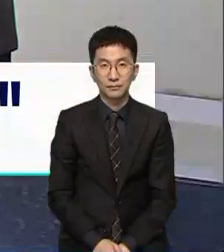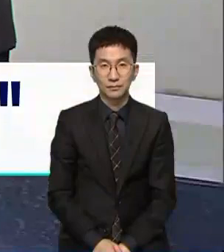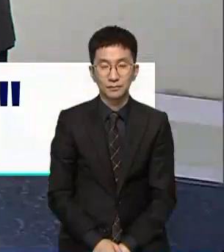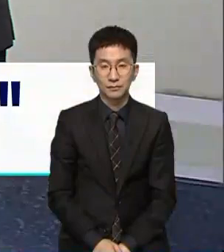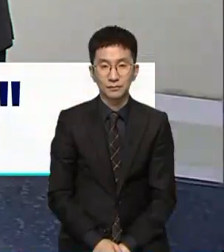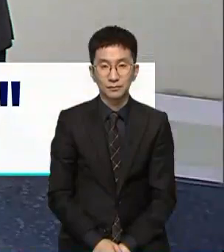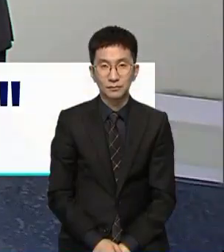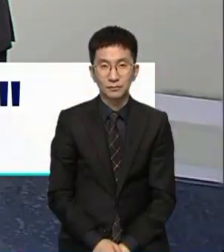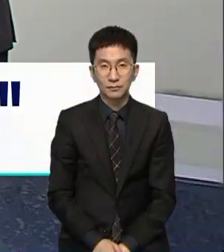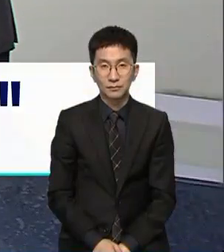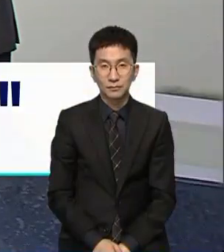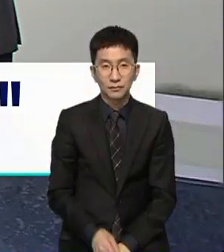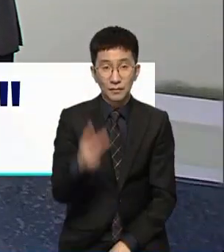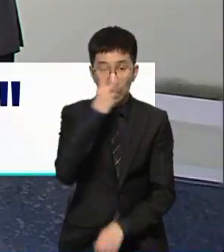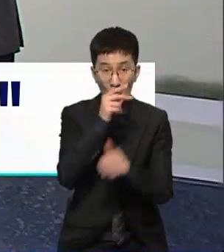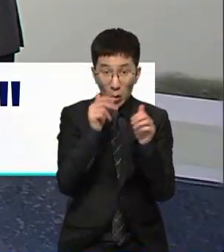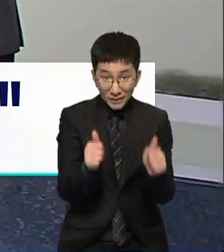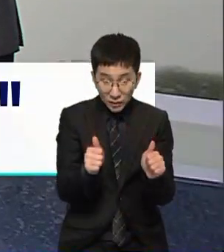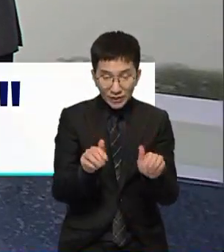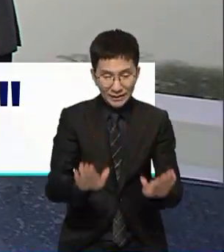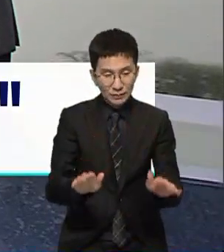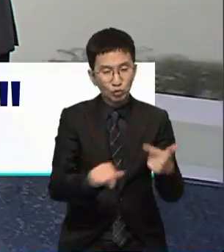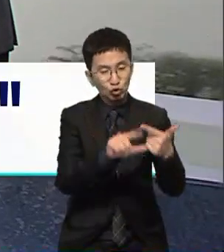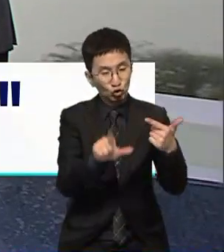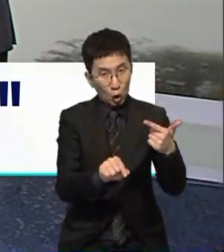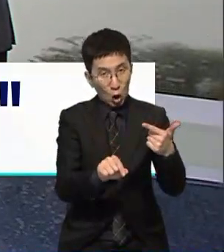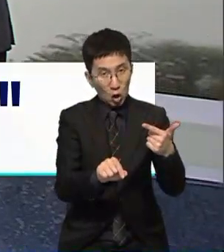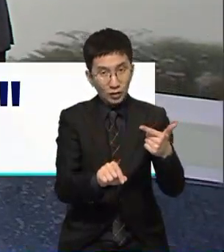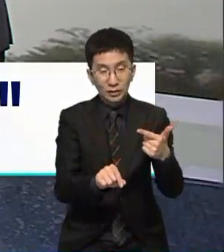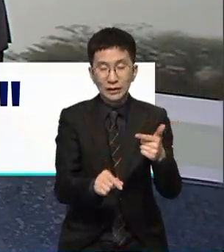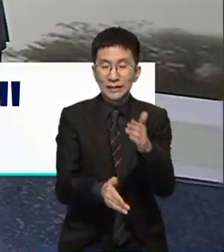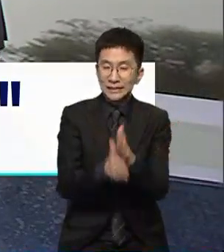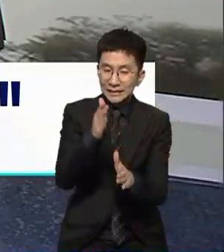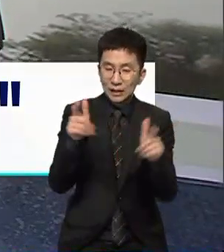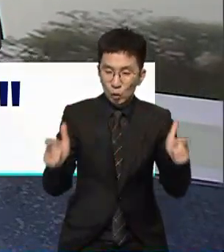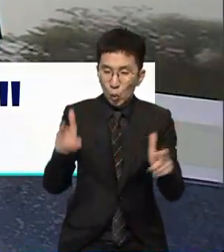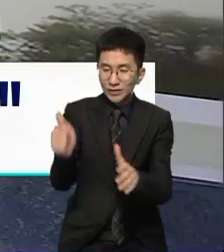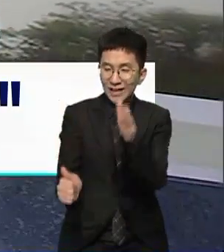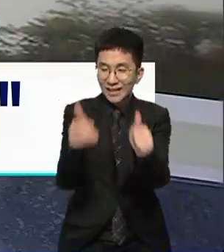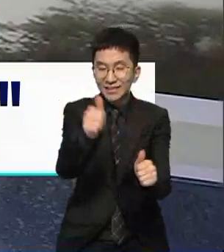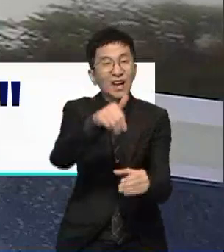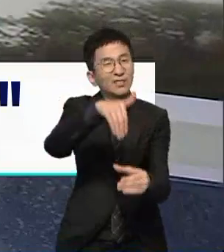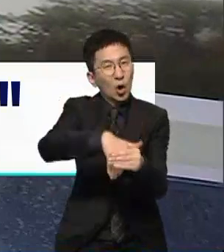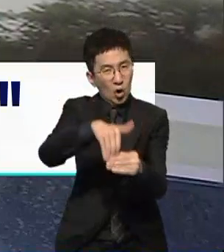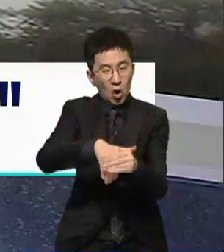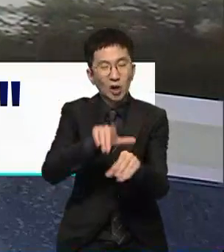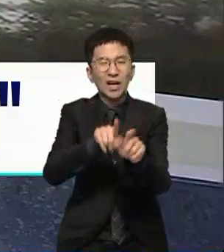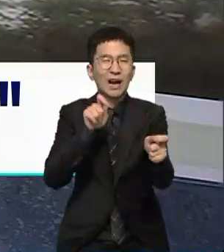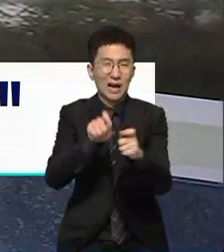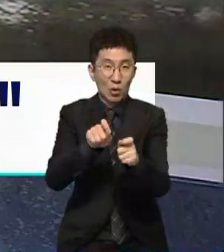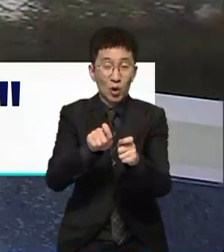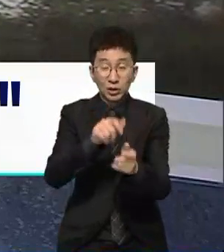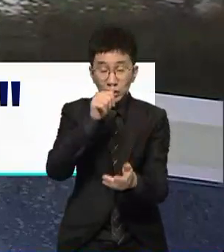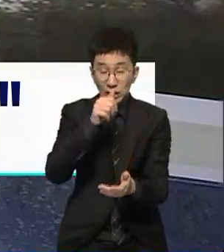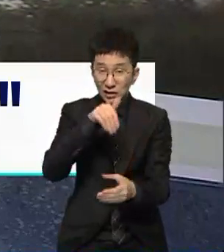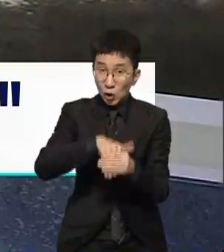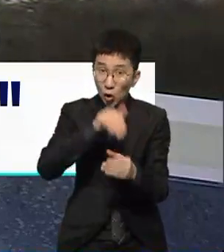(앵커) 이와 함께 검찰에서는 이제 곧 6월 지방선거인데 선거범죄수사가 제대로 이루어질 수 있겠느냐는 주장도 나오고 있습니다.